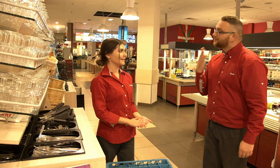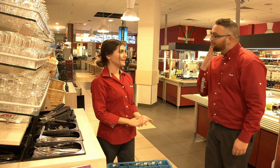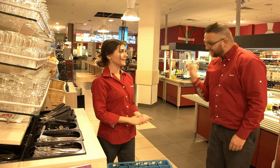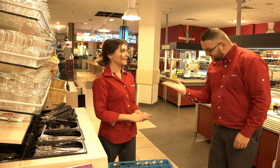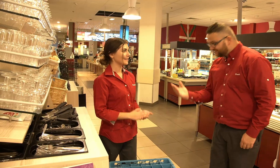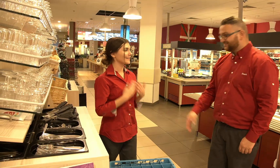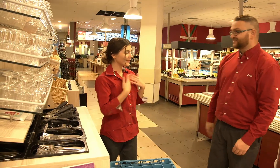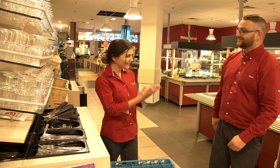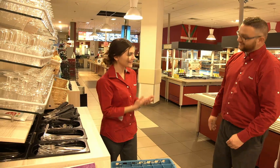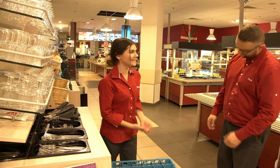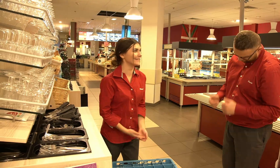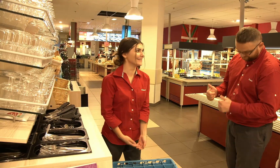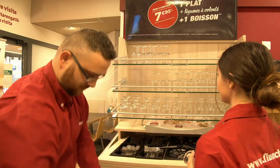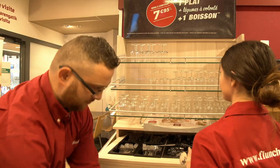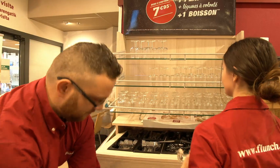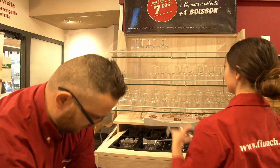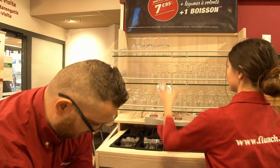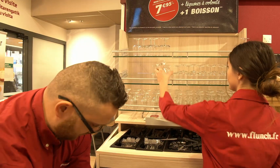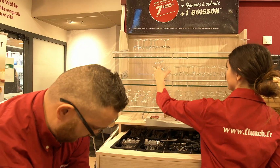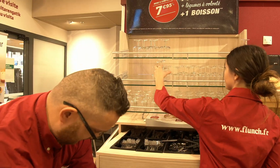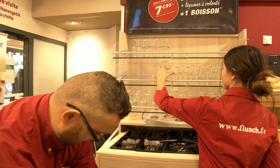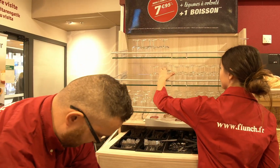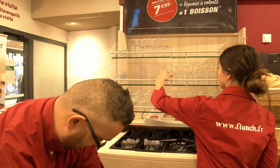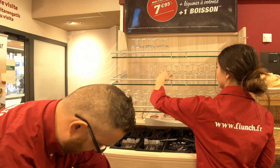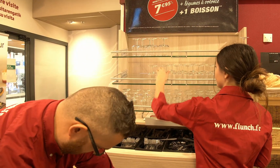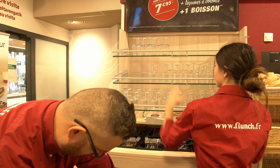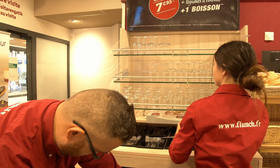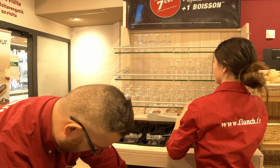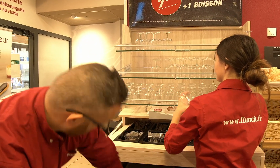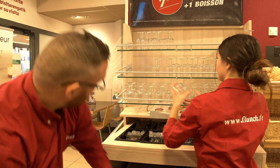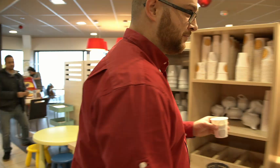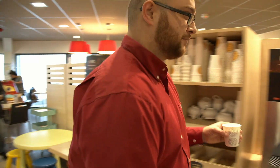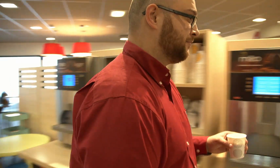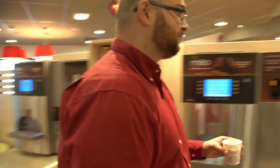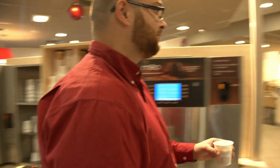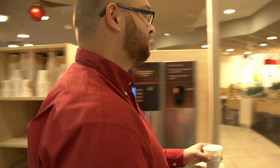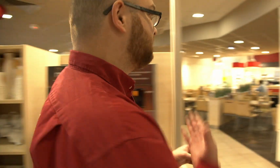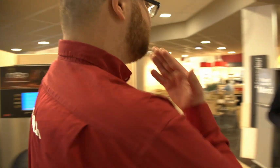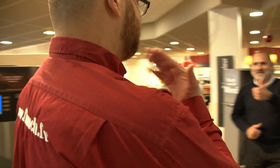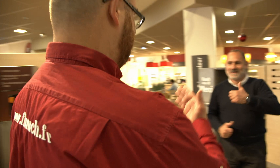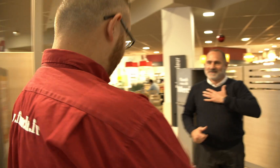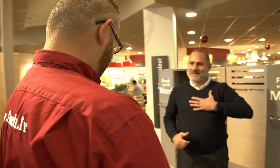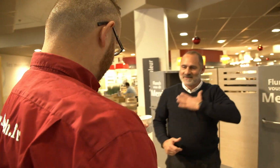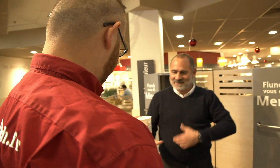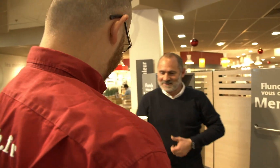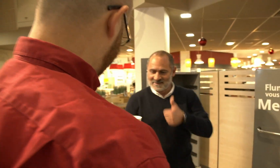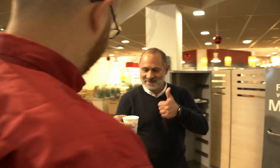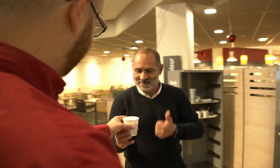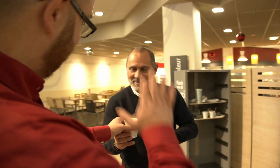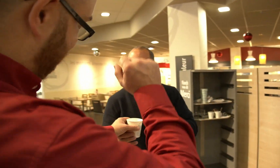Certains collègues signent un peu. On passe par l’écrit aussi. En salle, les clients étaient un peu étonnés au début. Mais je leur explique que même si je suis sourd je peux travailler.